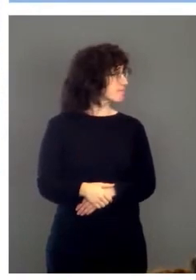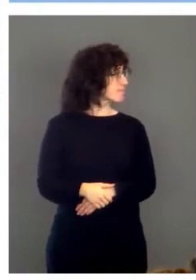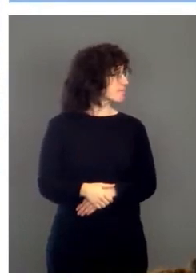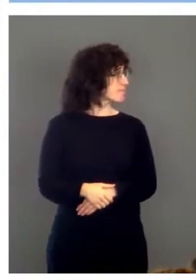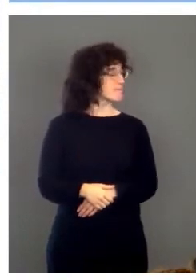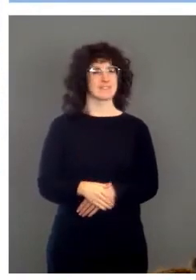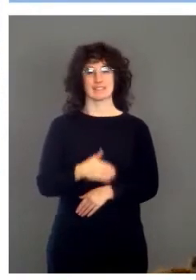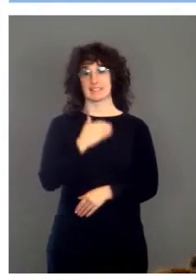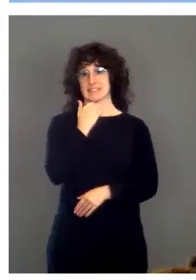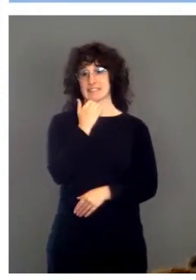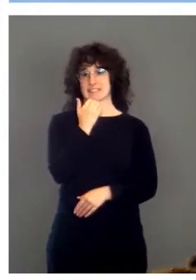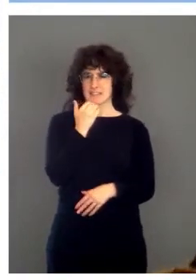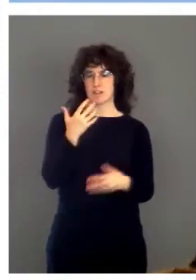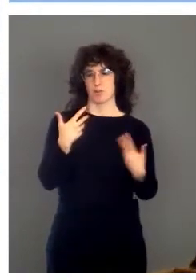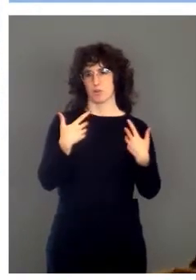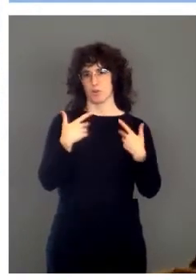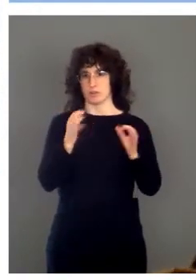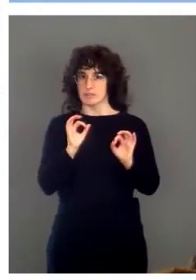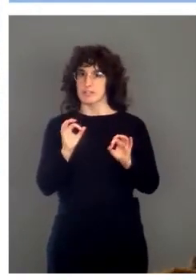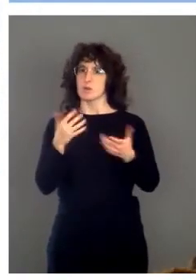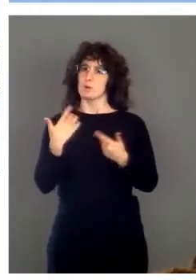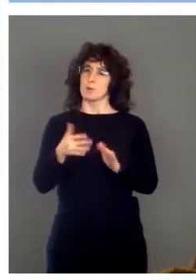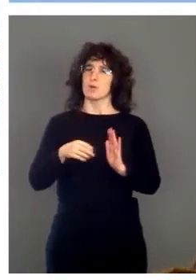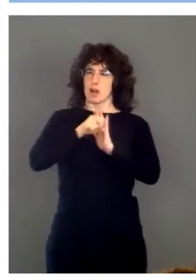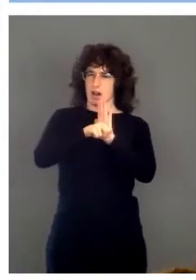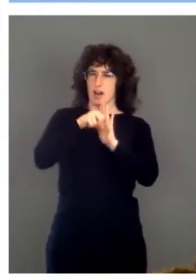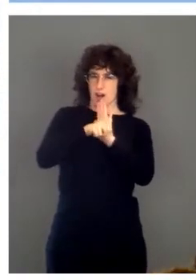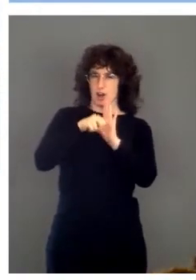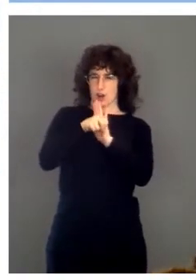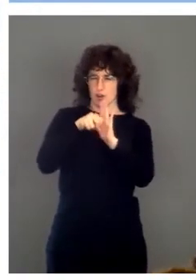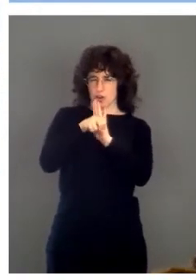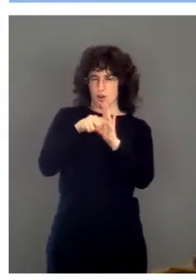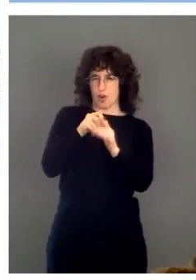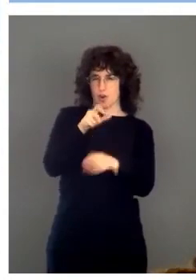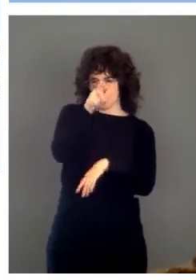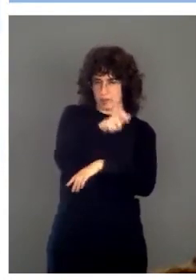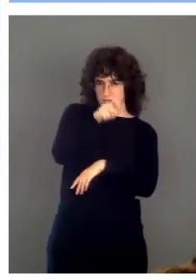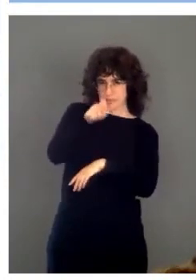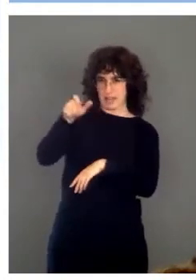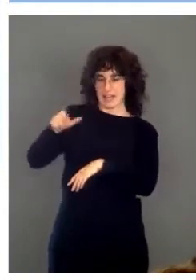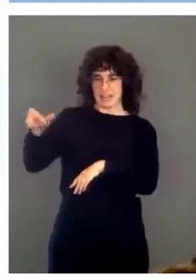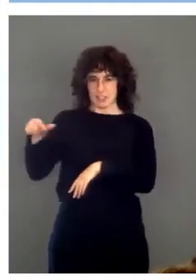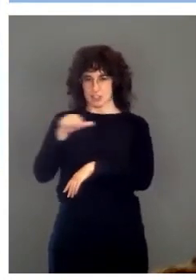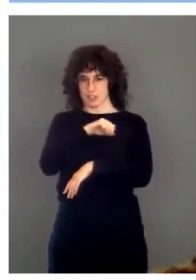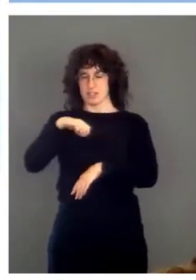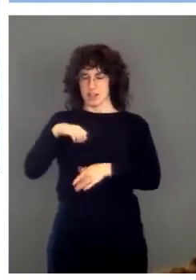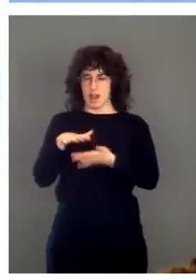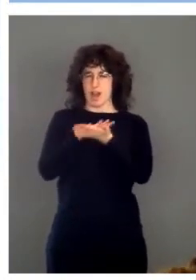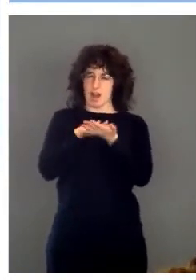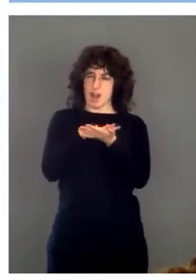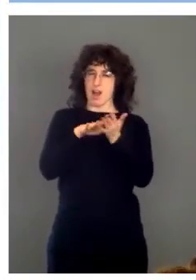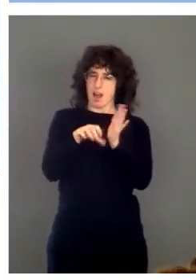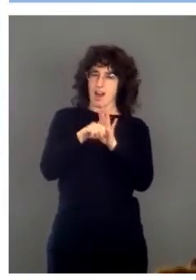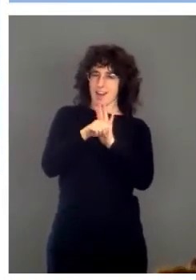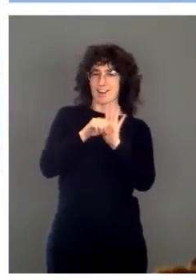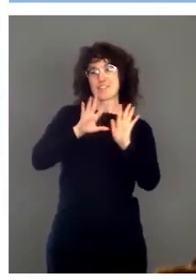Qué chapas yo yo de autónoma autónomos que chapas les damos Por Dios Jajaja pero nos soportan muy bien y eso es de agradecer